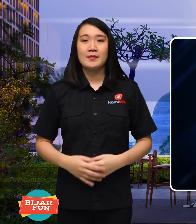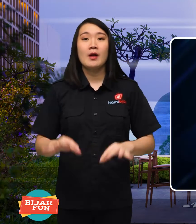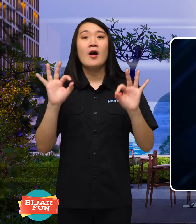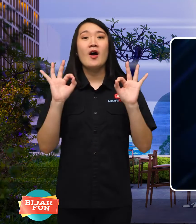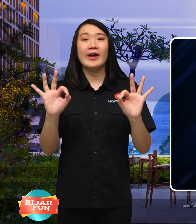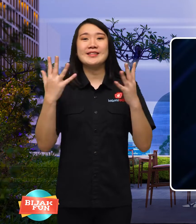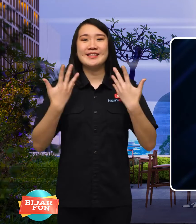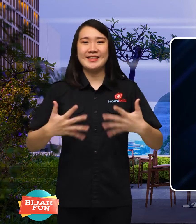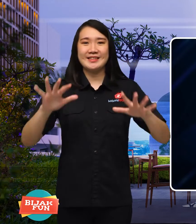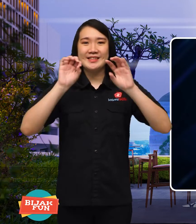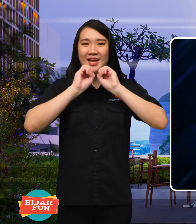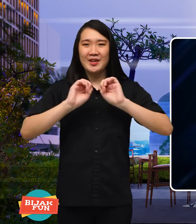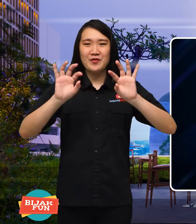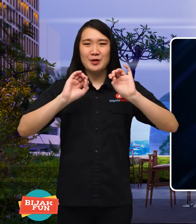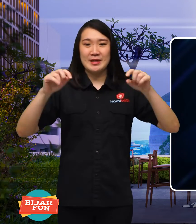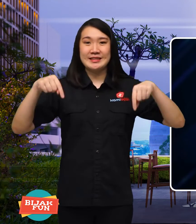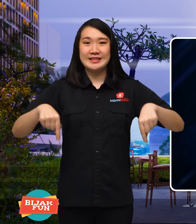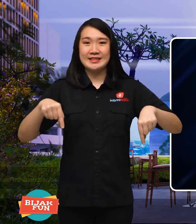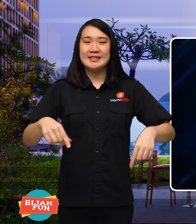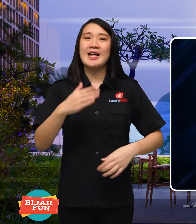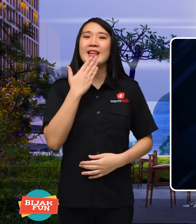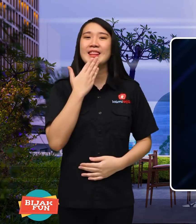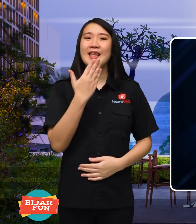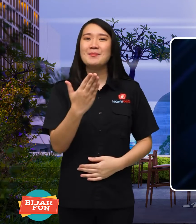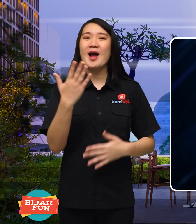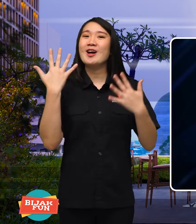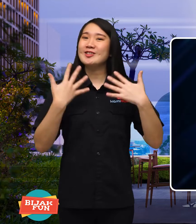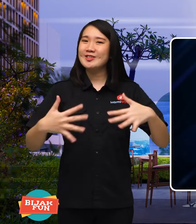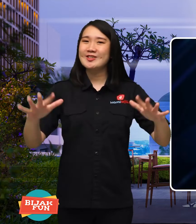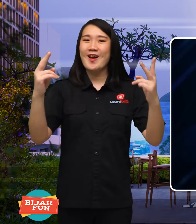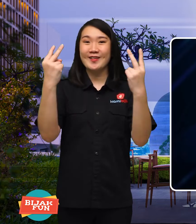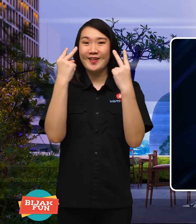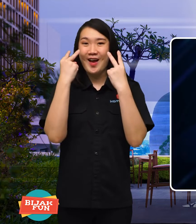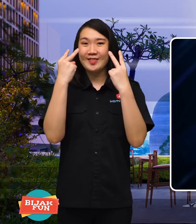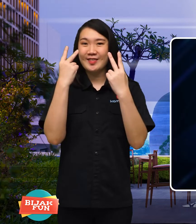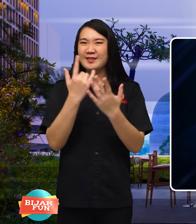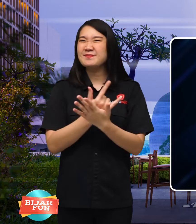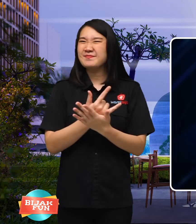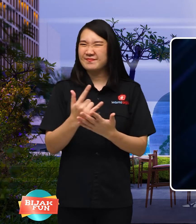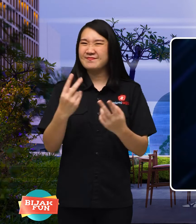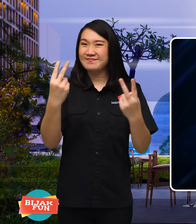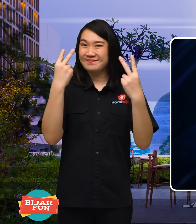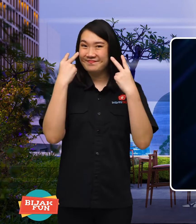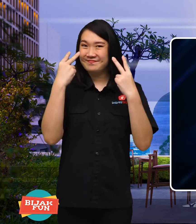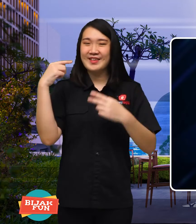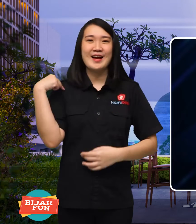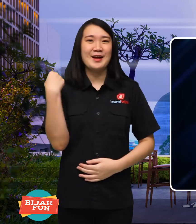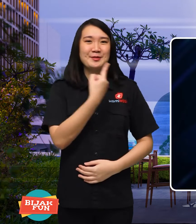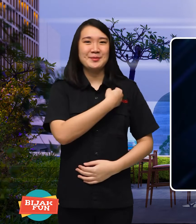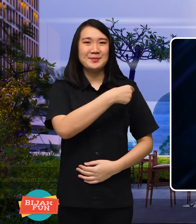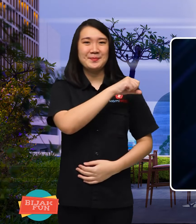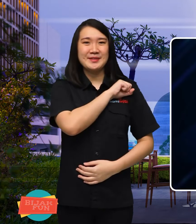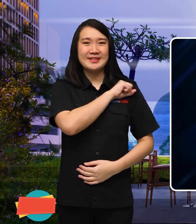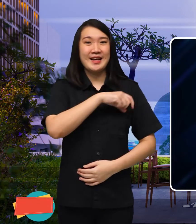Oke sekian informasi hari ini. Terima kasih sudah menonton, tetap ikuti informasi KamiBijak ya.